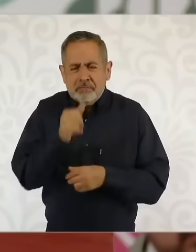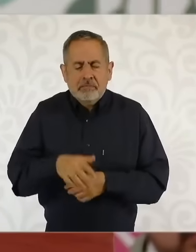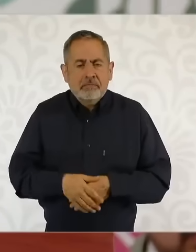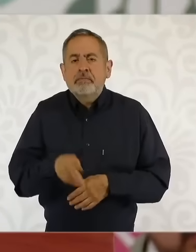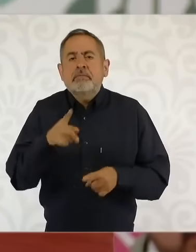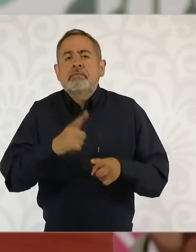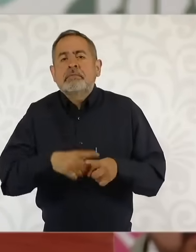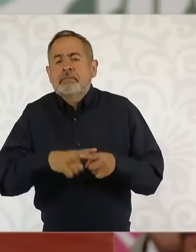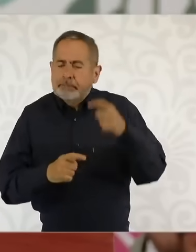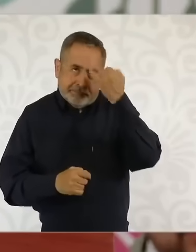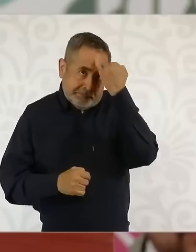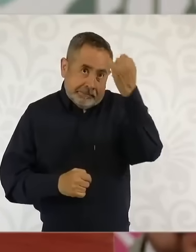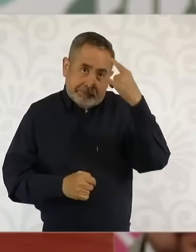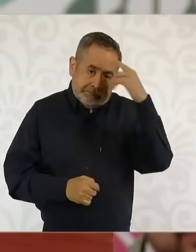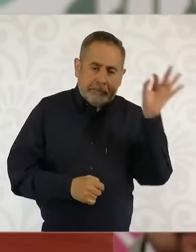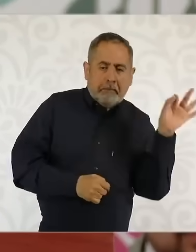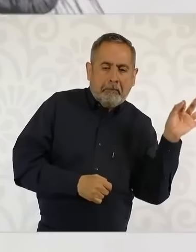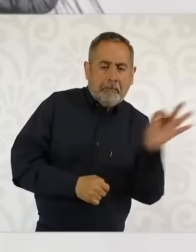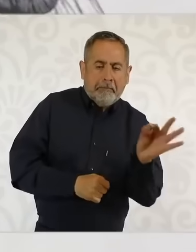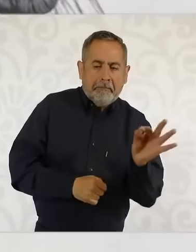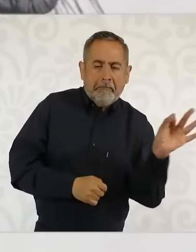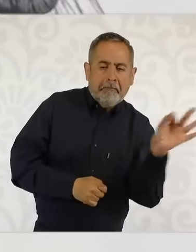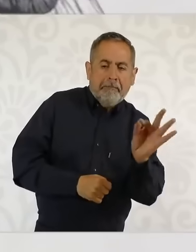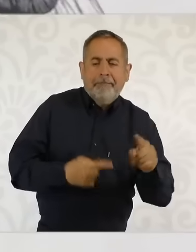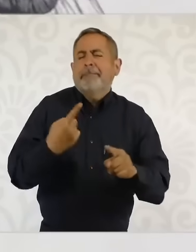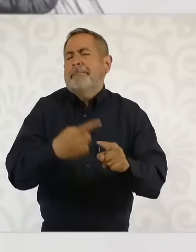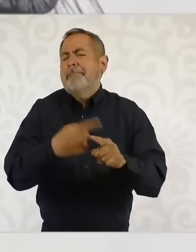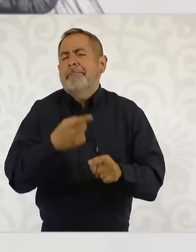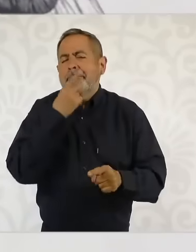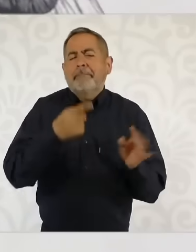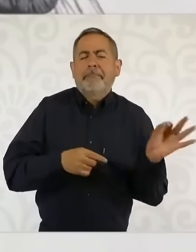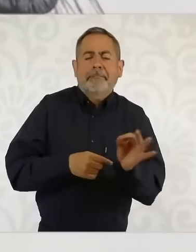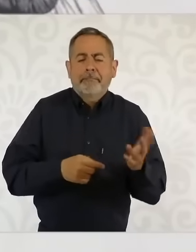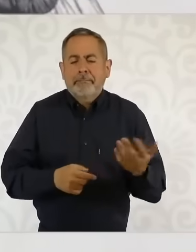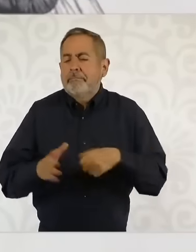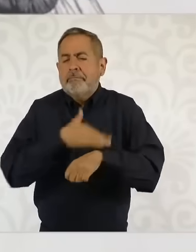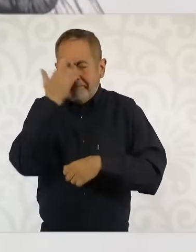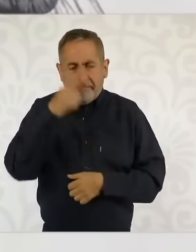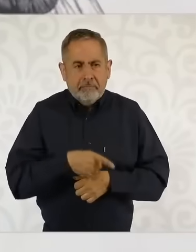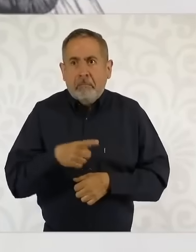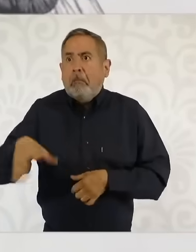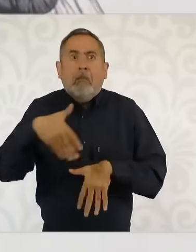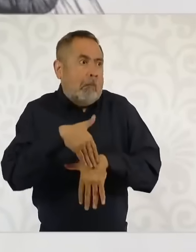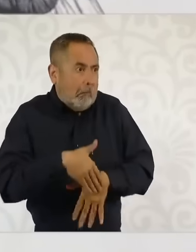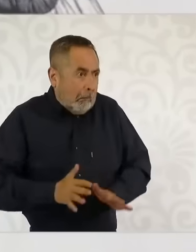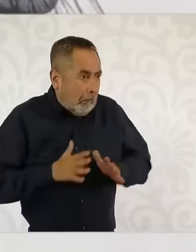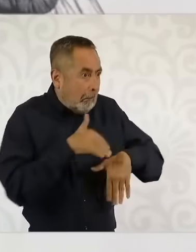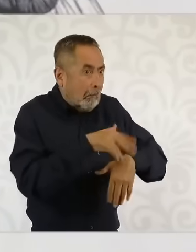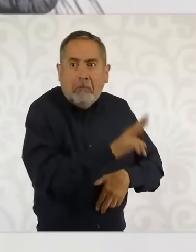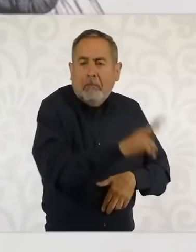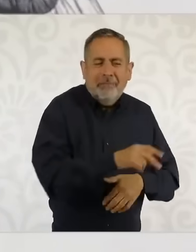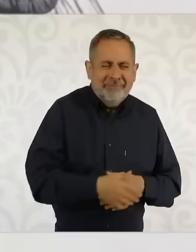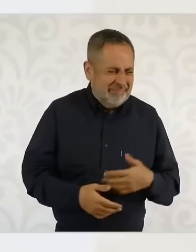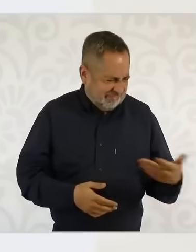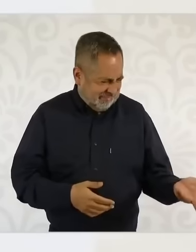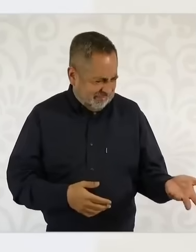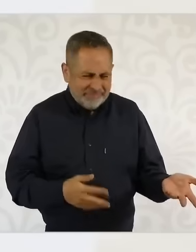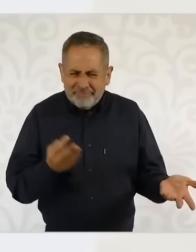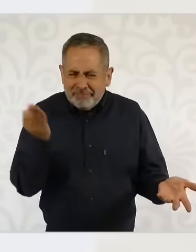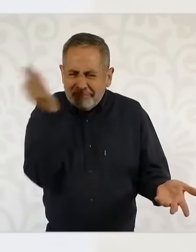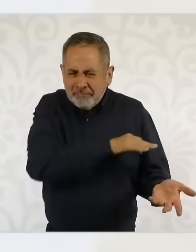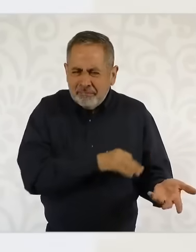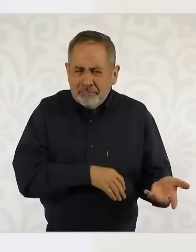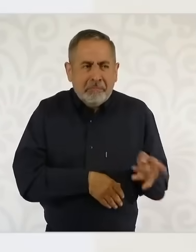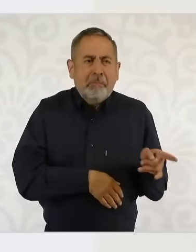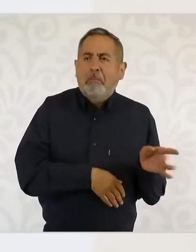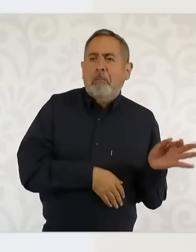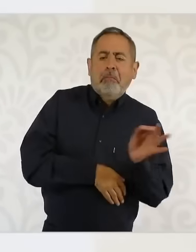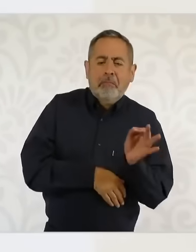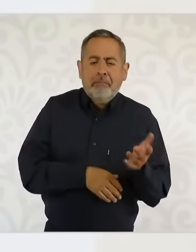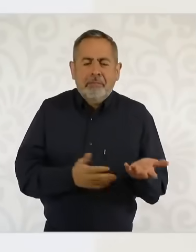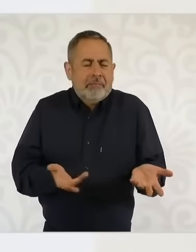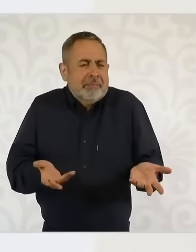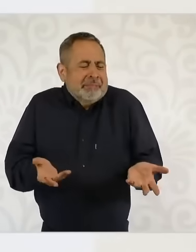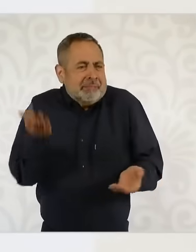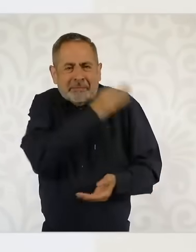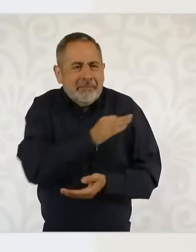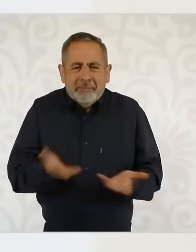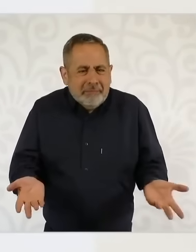esa nota de quién les da esa y por qué le hacen caso a una información que es absolutamente falsa